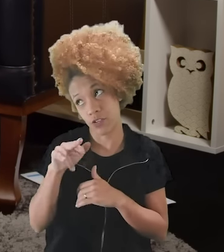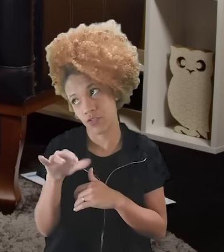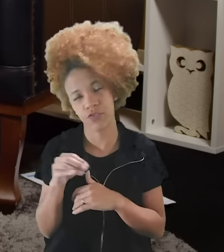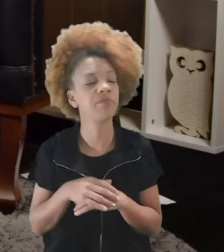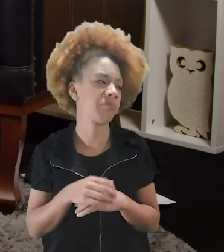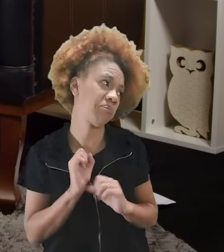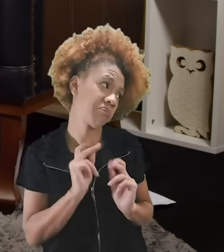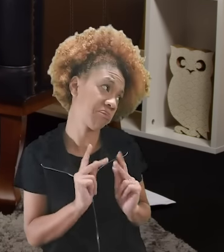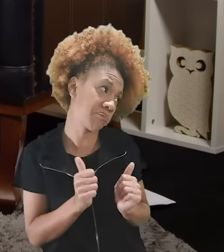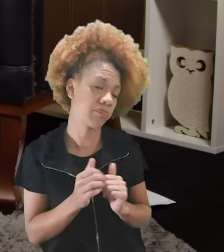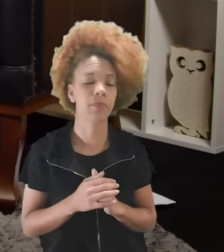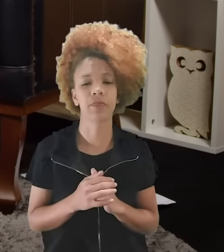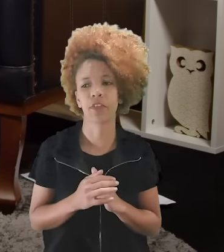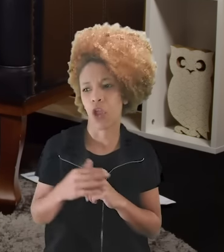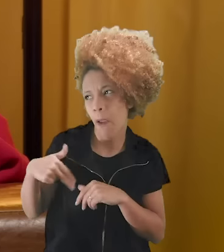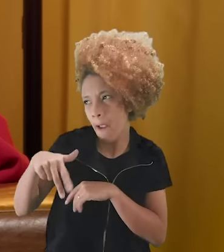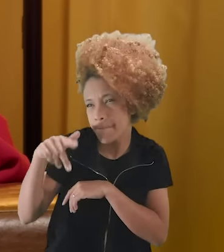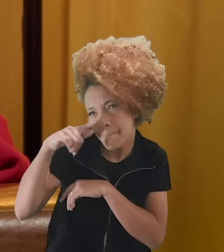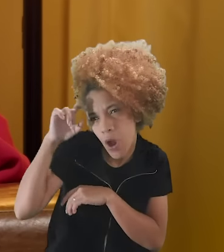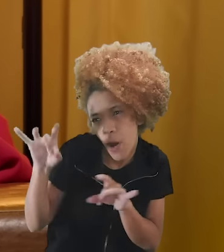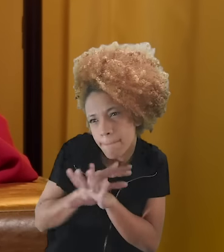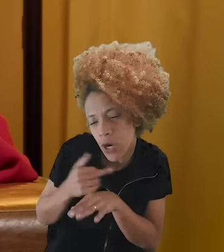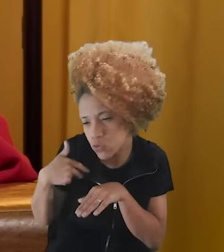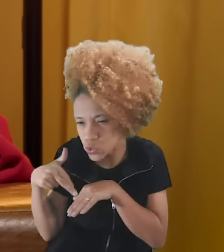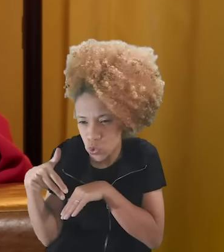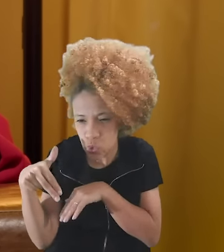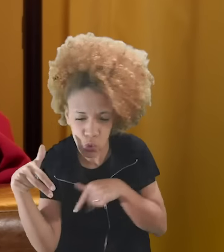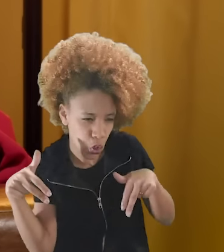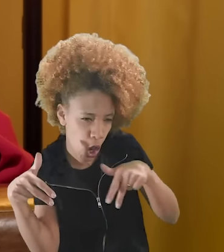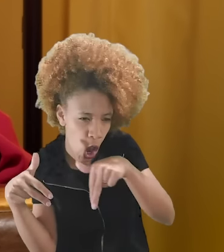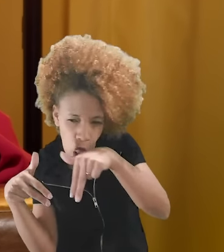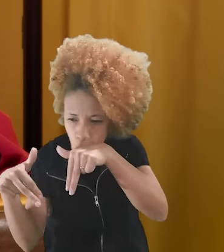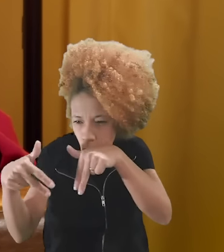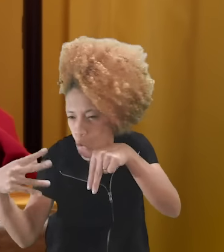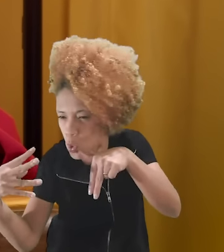Tá no valor tá bom lá vem o Maurício tá preparado agora de sova o timate tá pronta dele dele contra